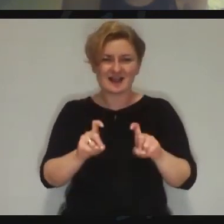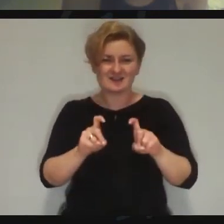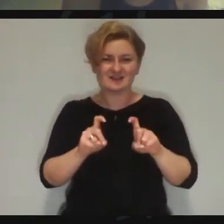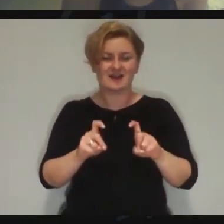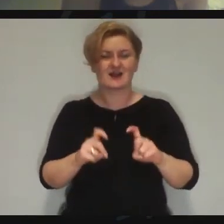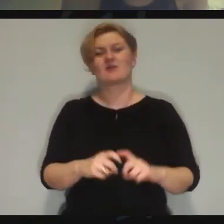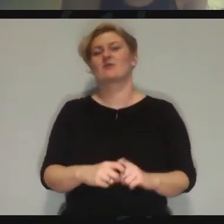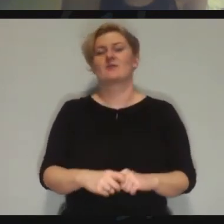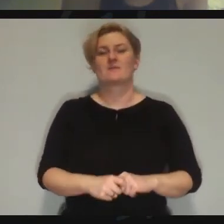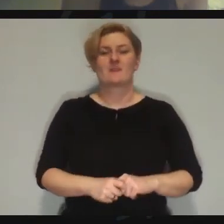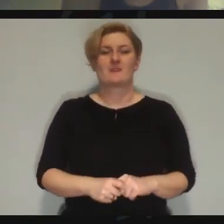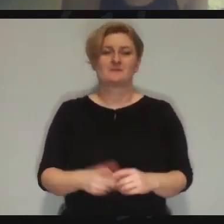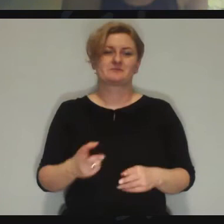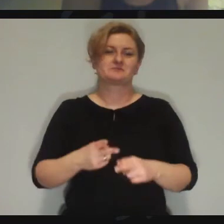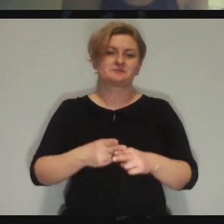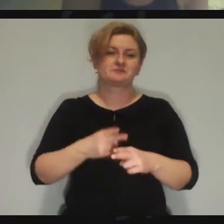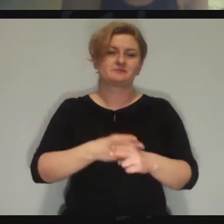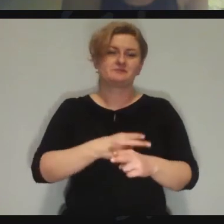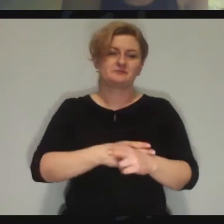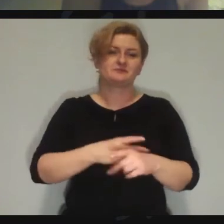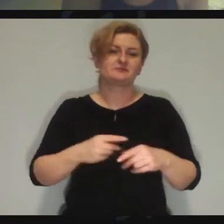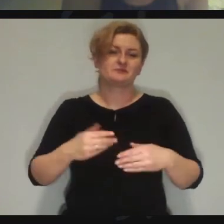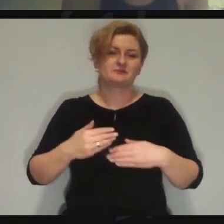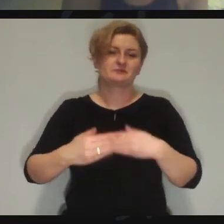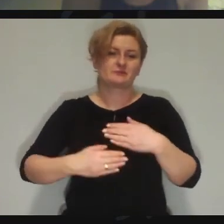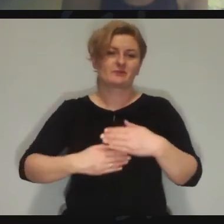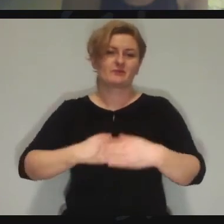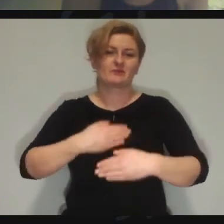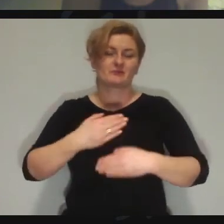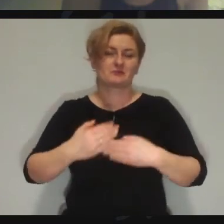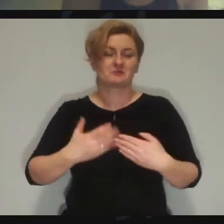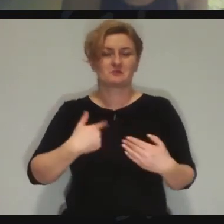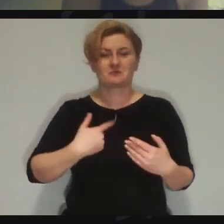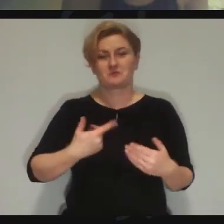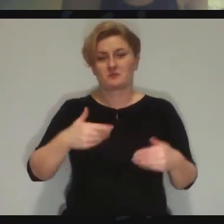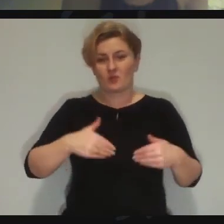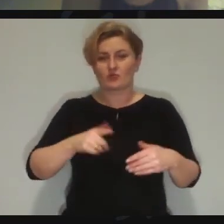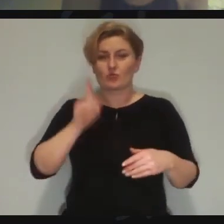Pomyślałam: czemu my z chłopakami nie możemy tego robić?